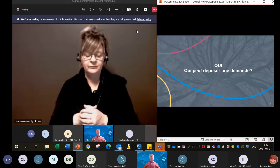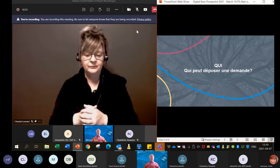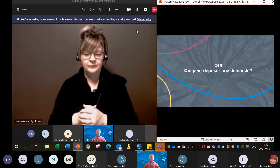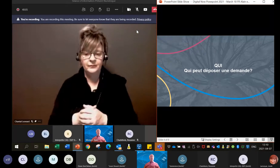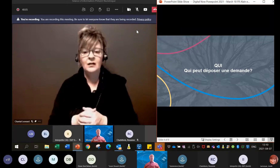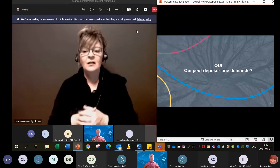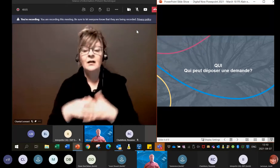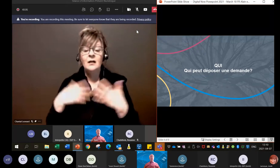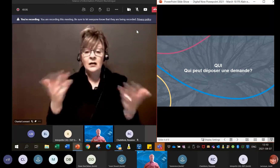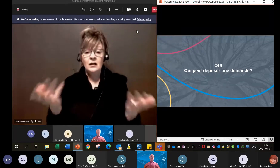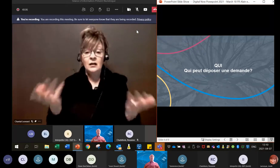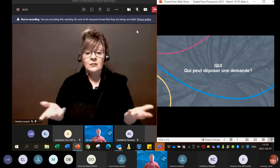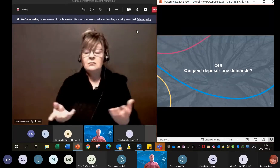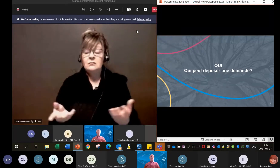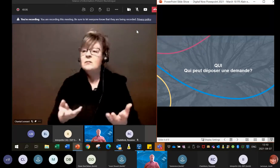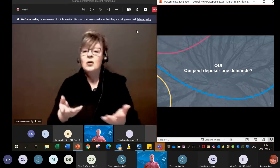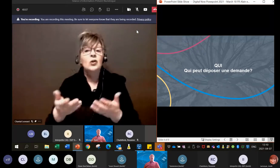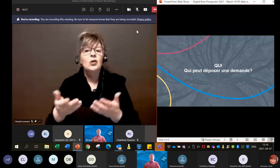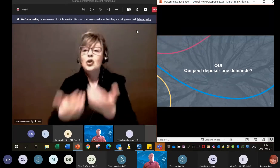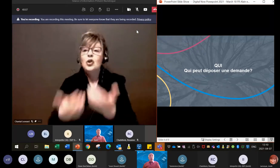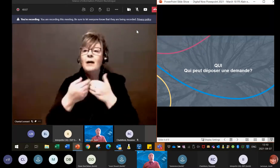présenter une demande?